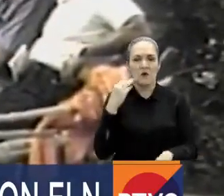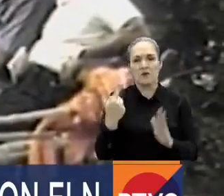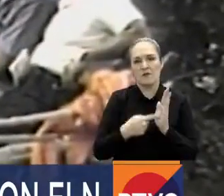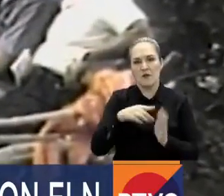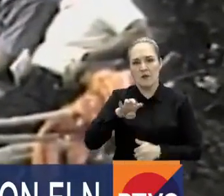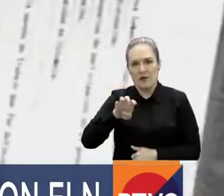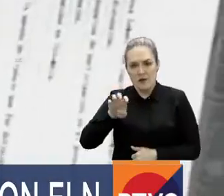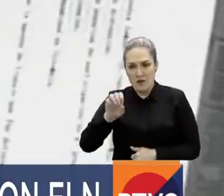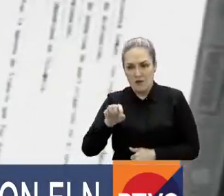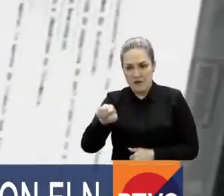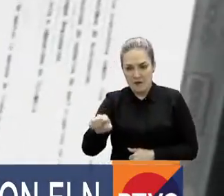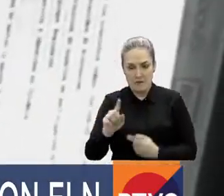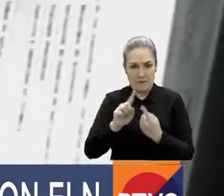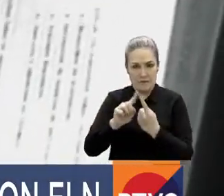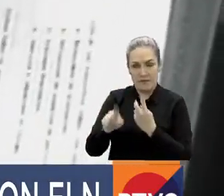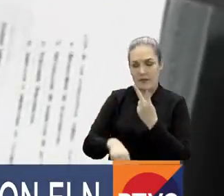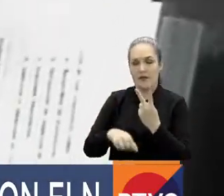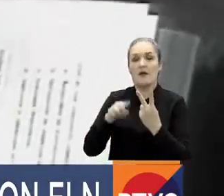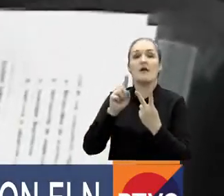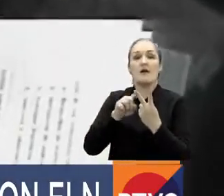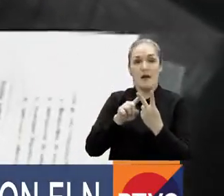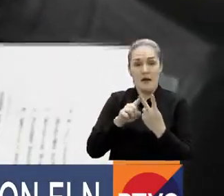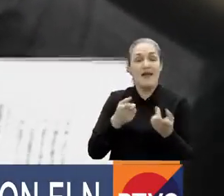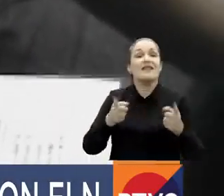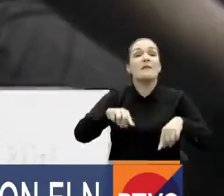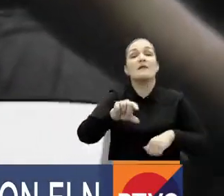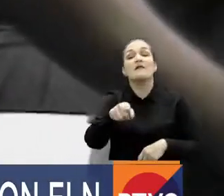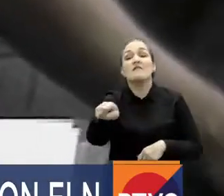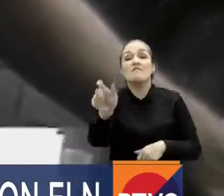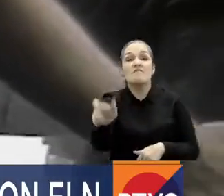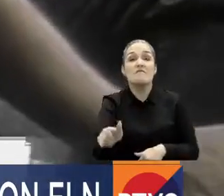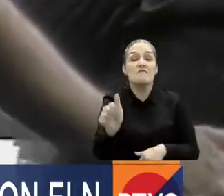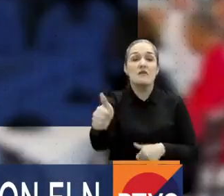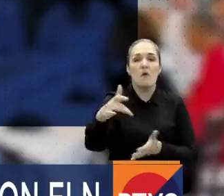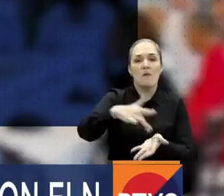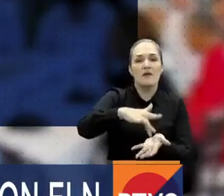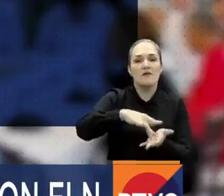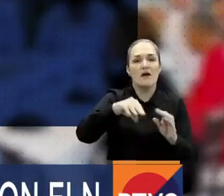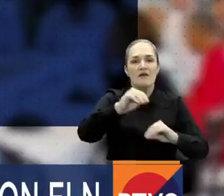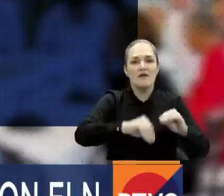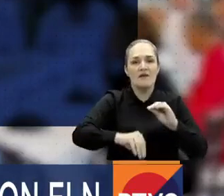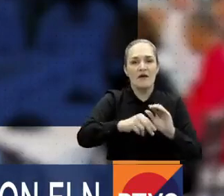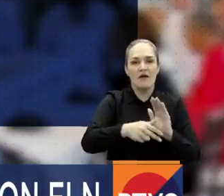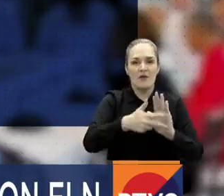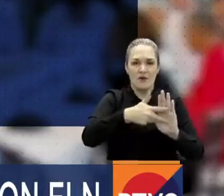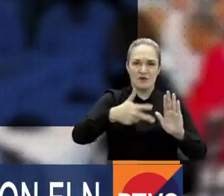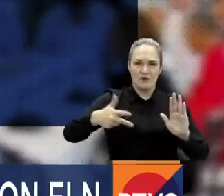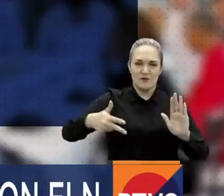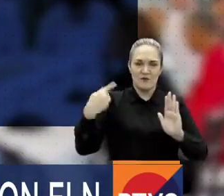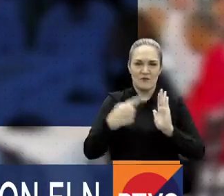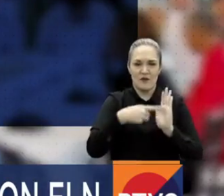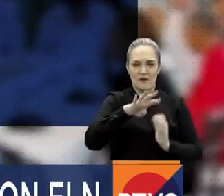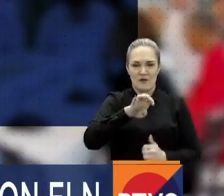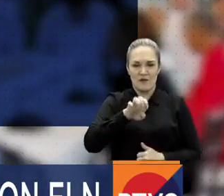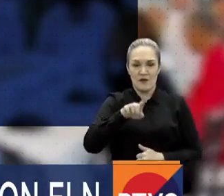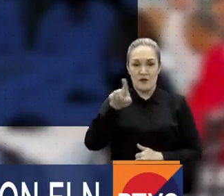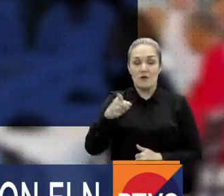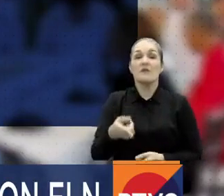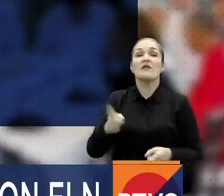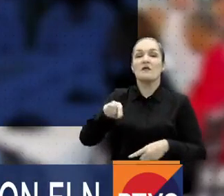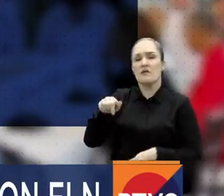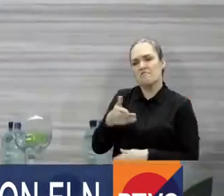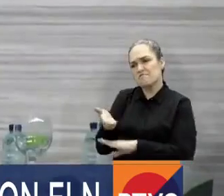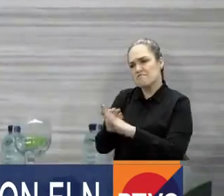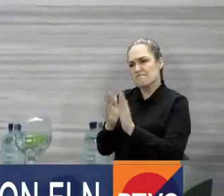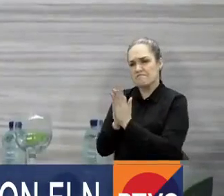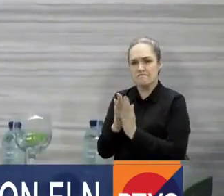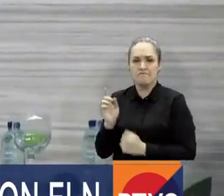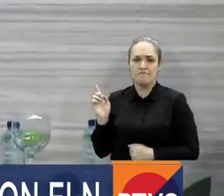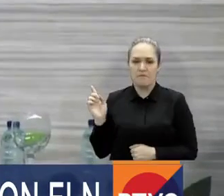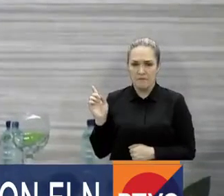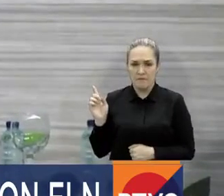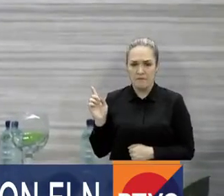DIáLOGOS EQUITACIóN EN